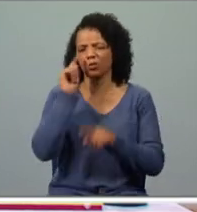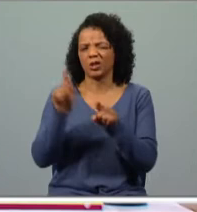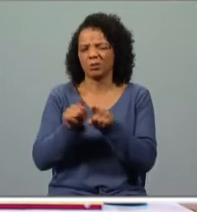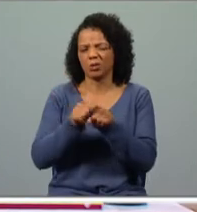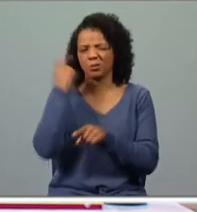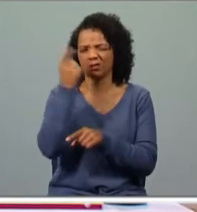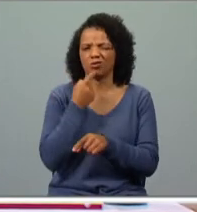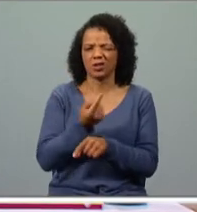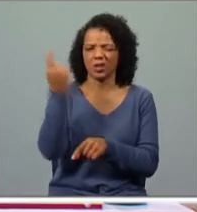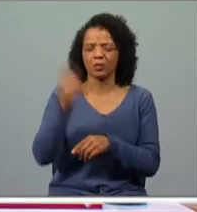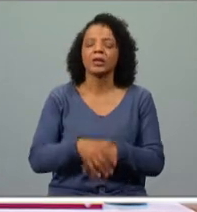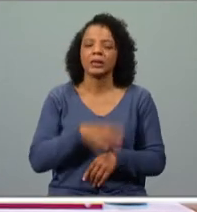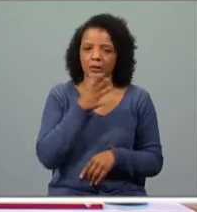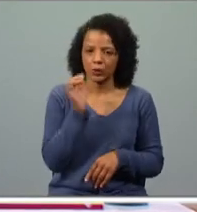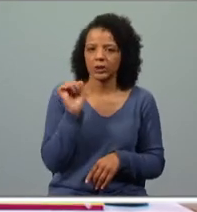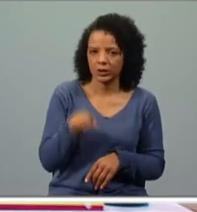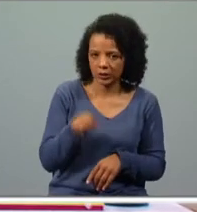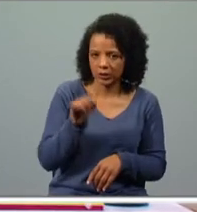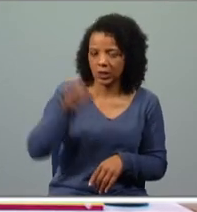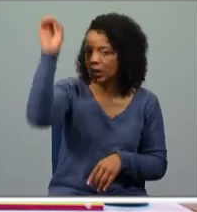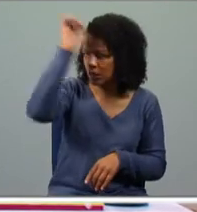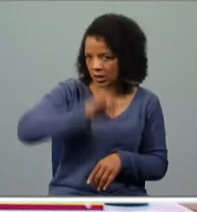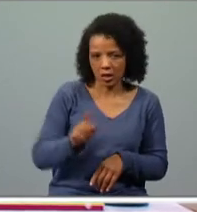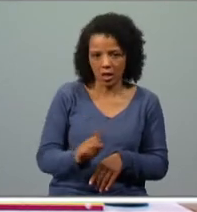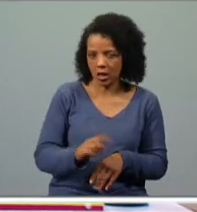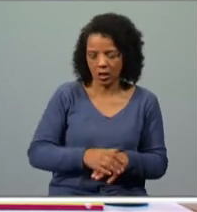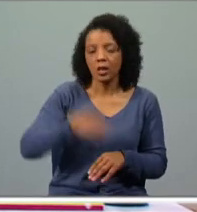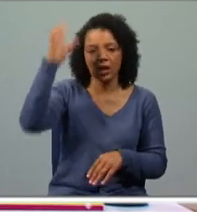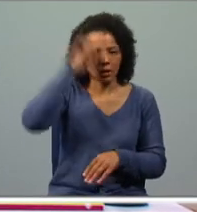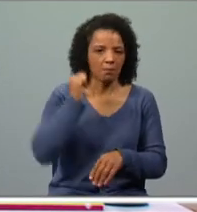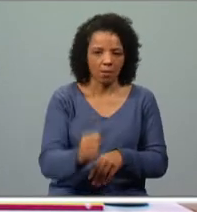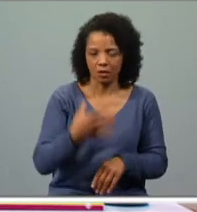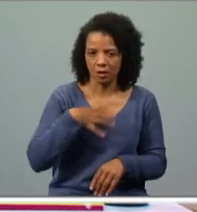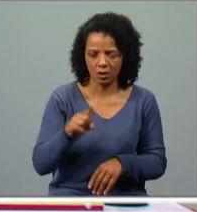estranha responder sim polifemo Ninguém está aqui e ninguém te quer matar ele 奇怪的答案 是的 多話的 沒人在這裡，沒有人想殺了你